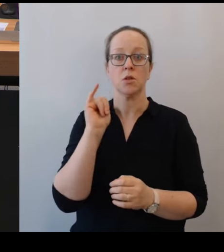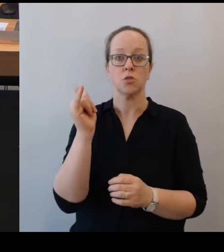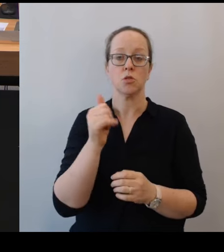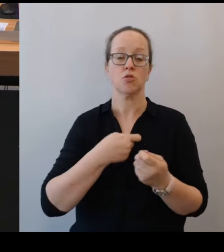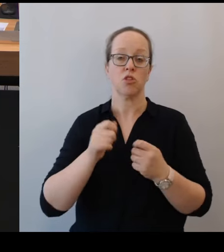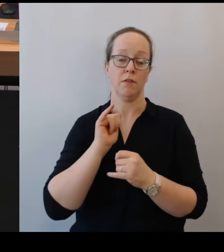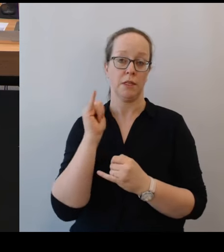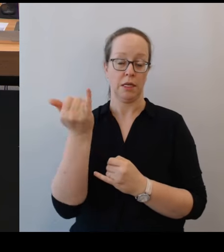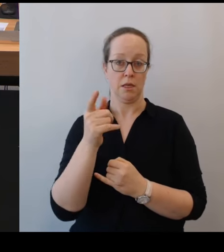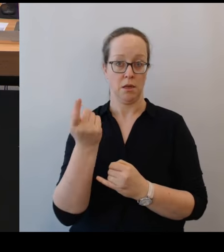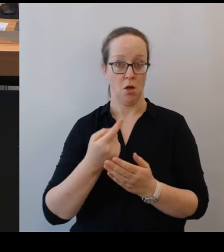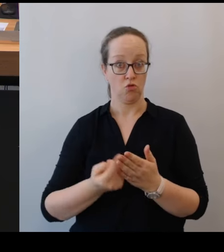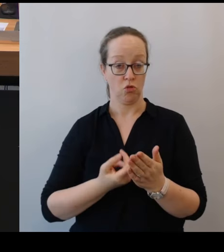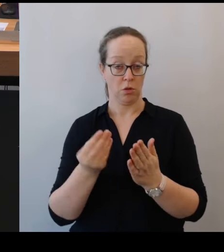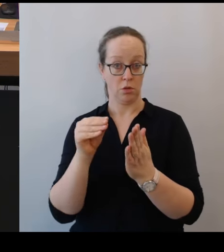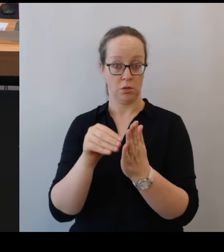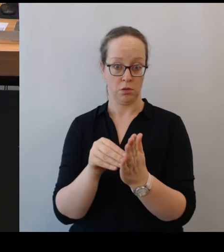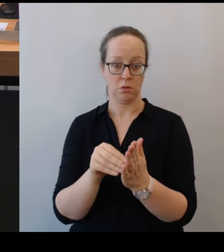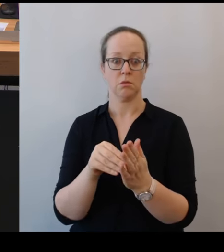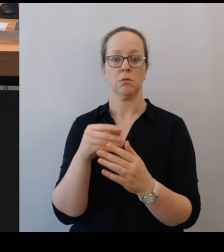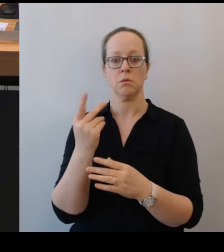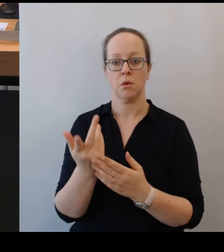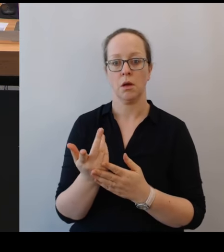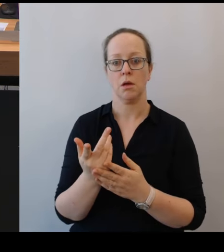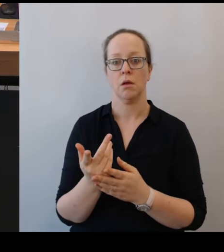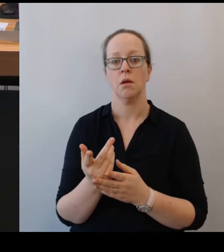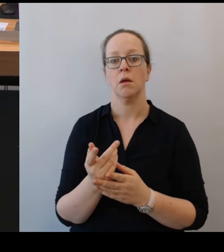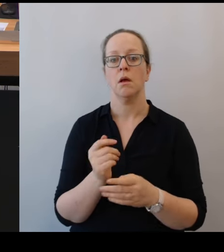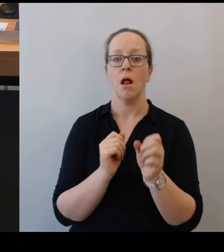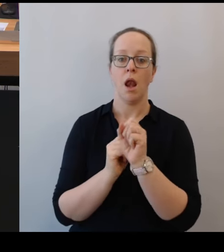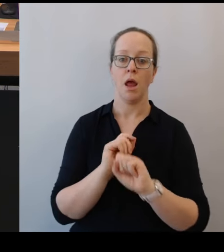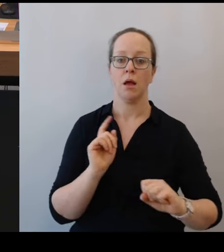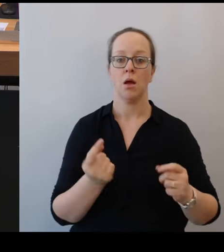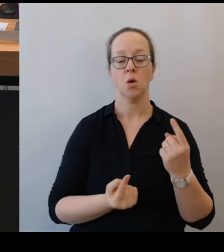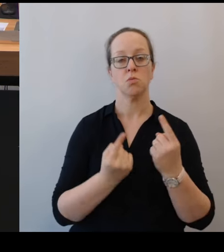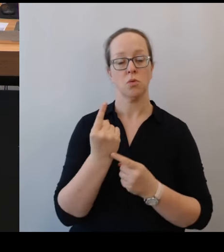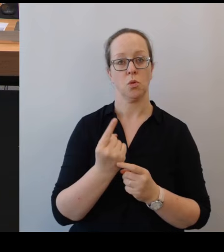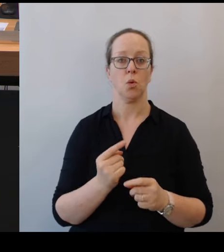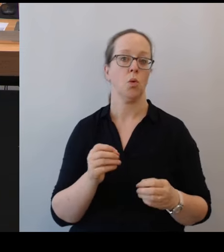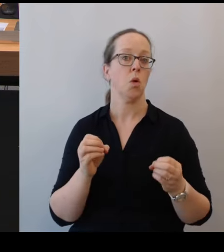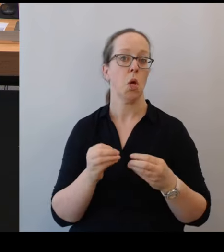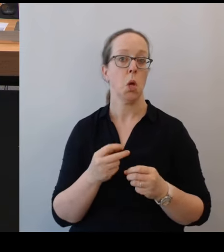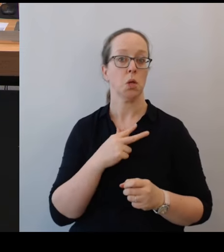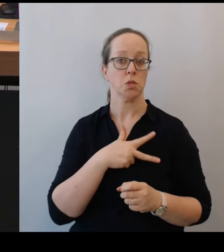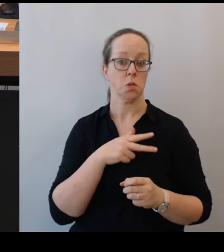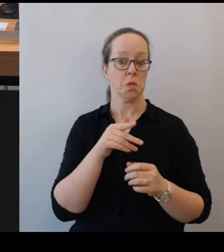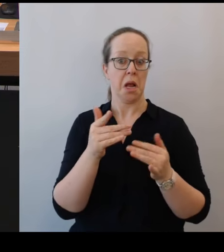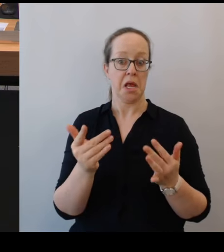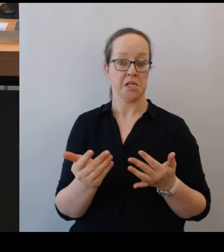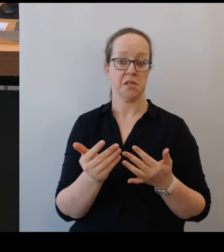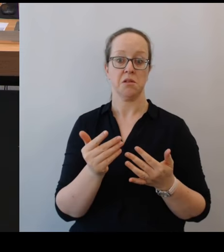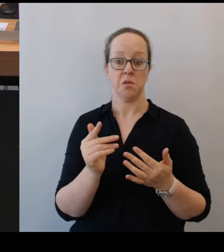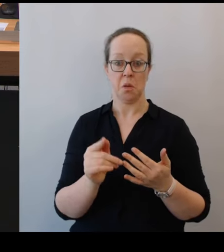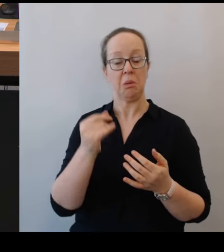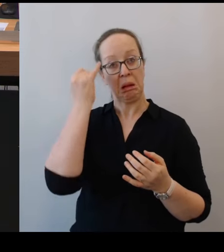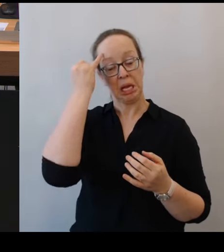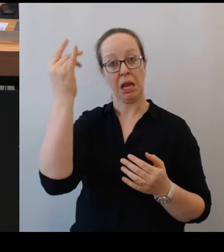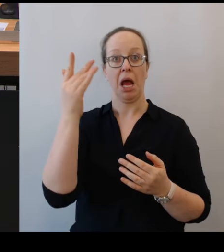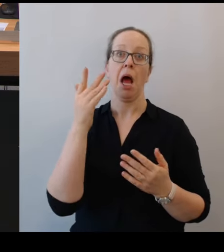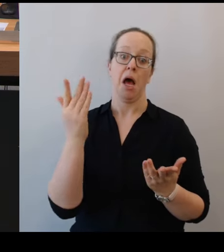auszuweiten und begründeten das, wie auch der schwarz rote Senat jetzt in der Vorlage damit, dass durch die Abschaffung der Ausnahmeregelungen